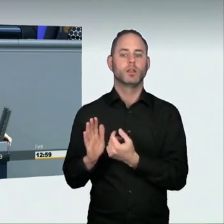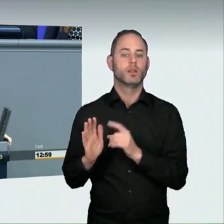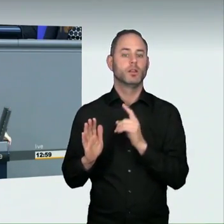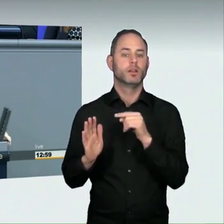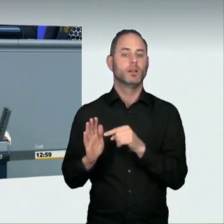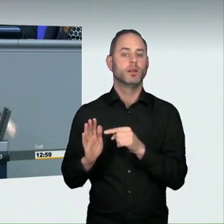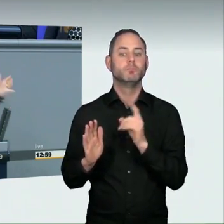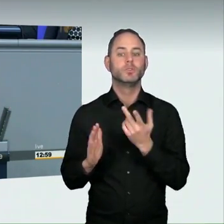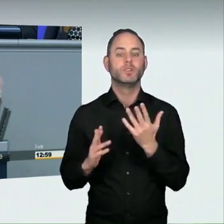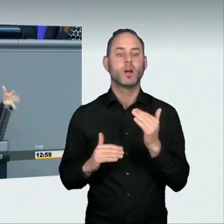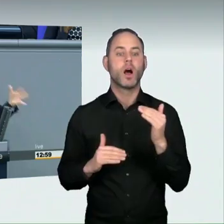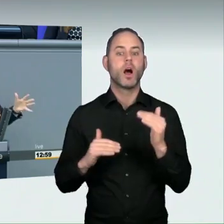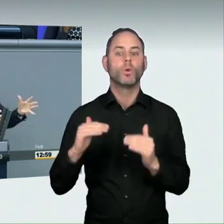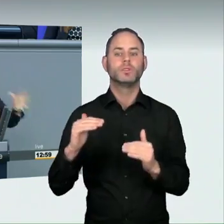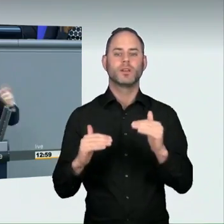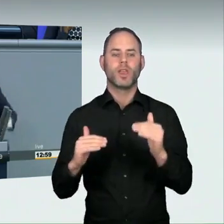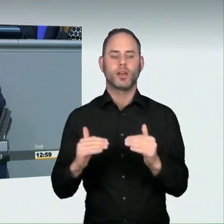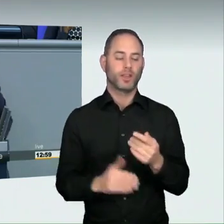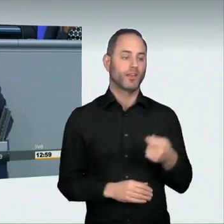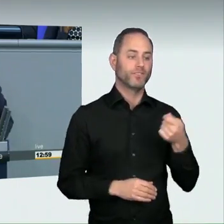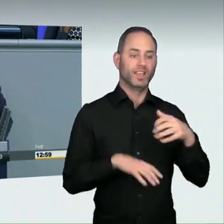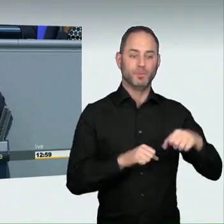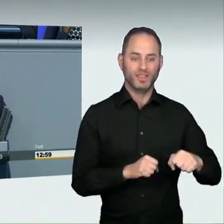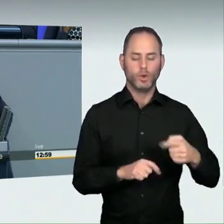anderen Ländern, die ihr Geld in einer boomenden Stadt wie etwa Berlin